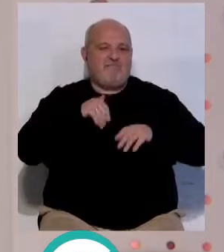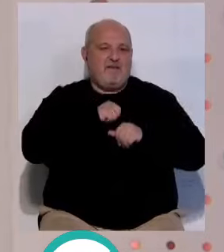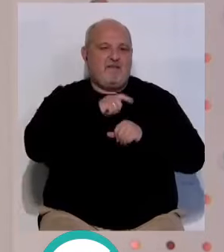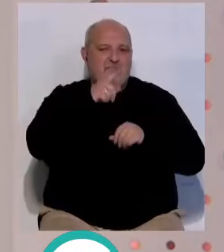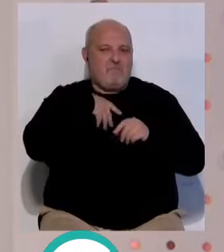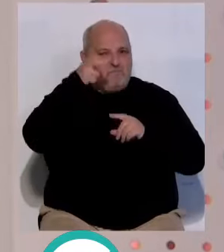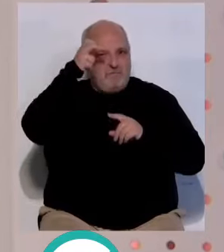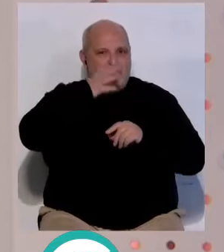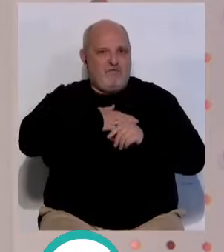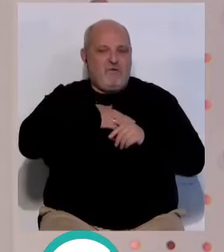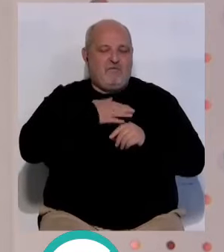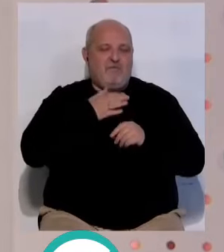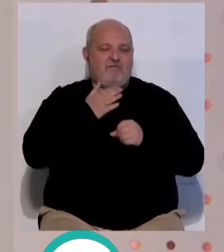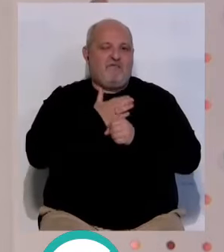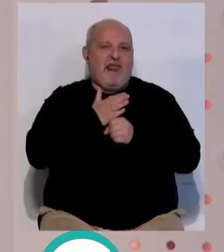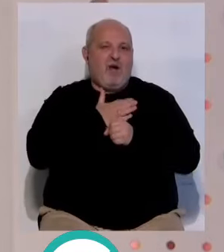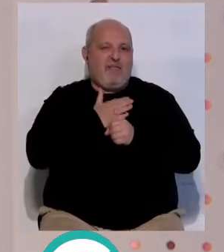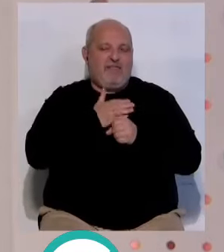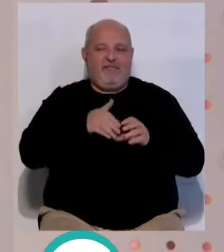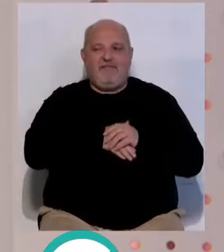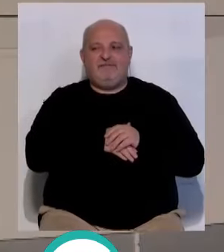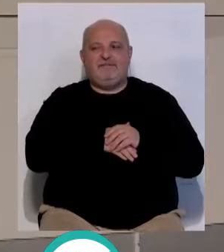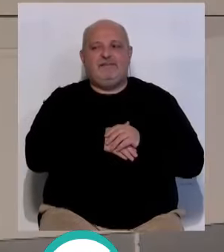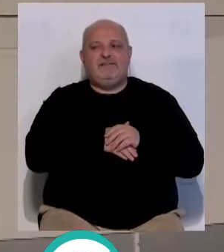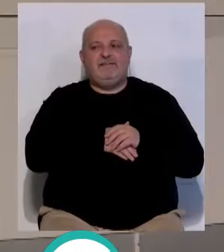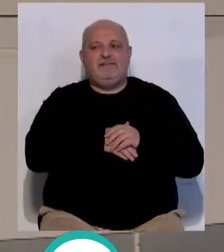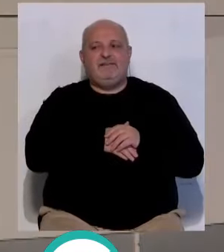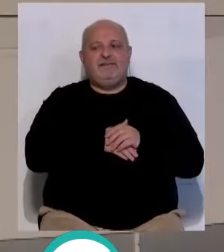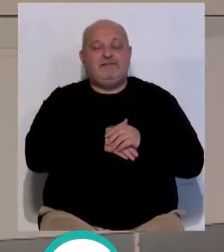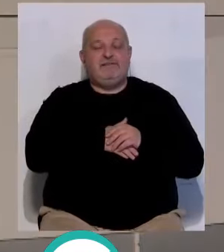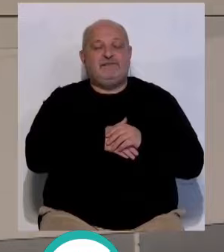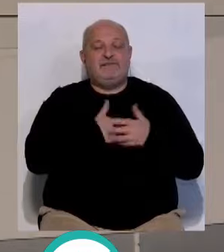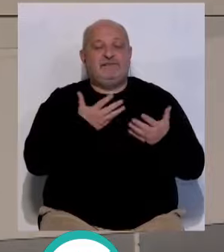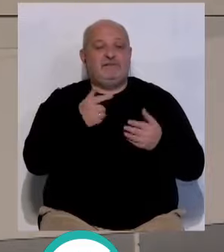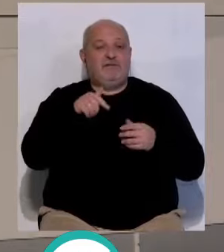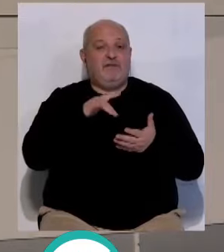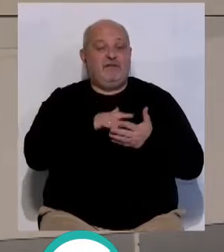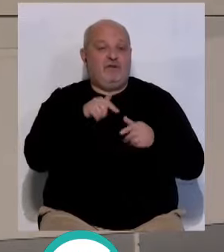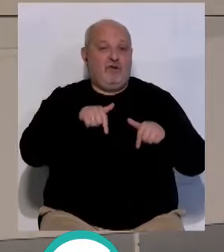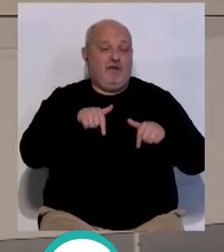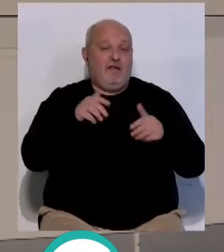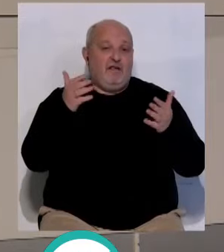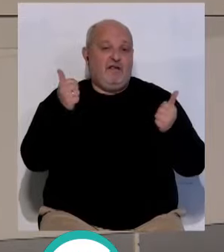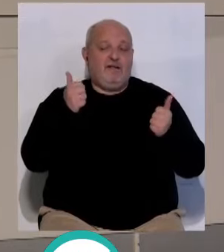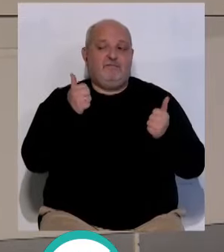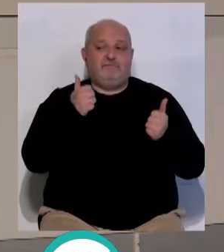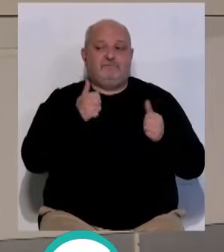foto buena ahí de bajo Muchas gracias y en el día de hoy ya para despedirnos nuestros